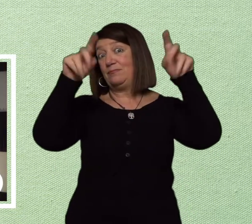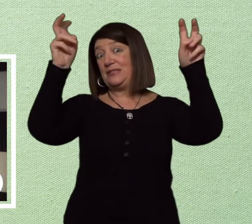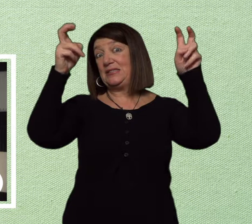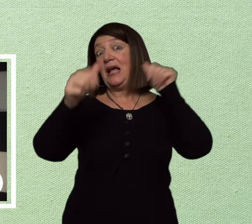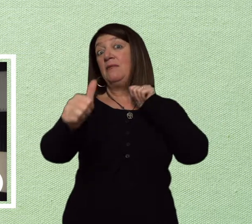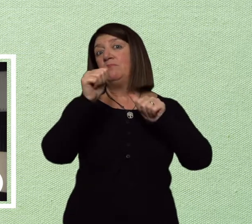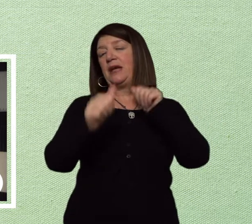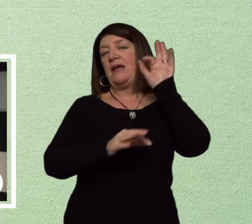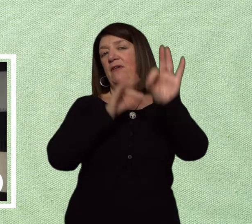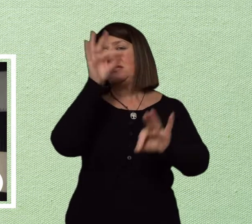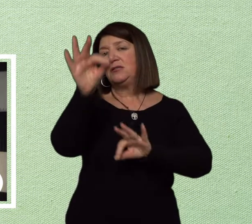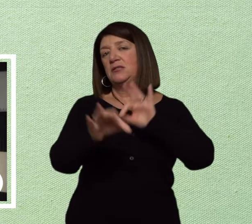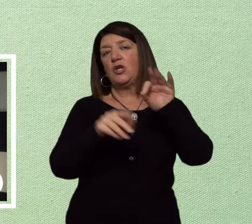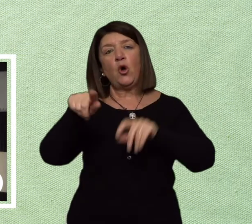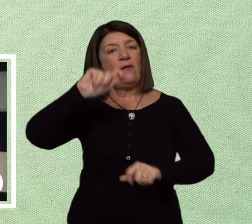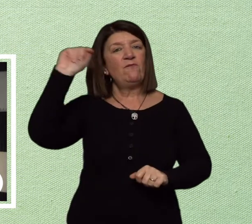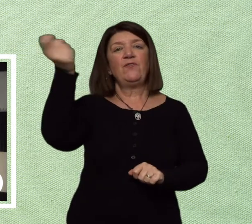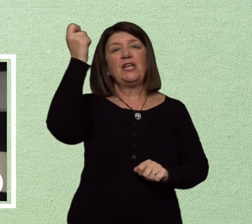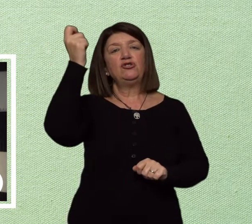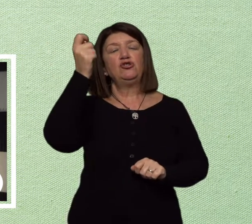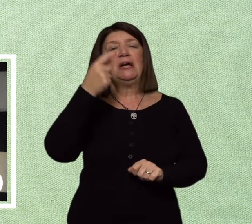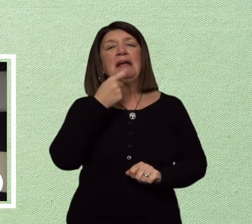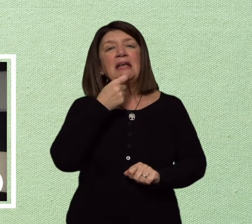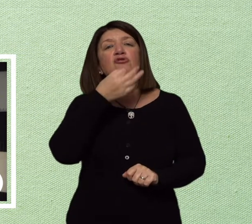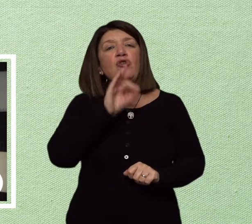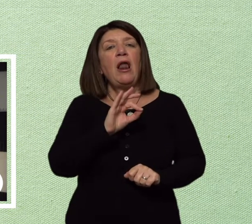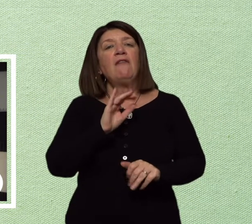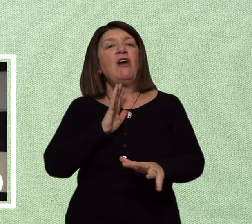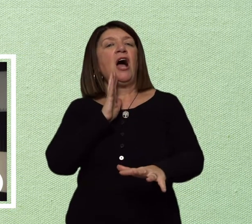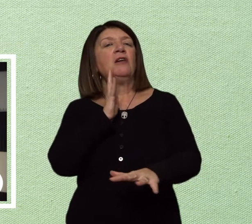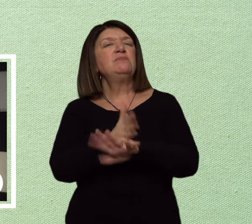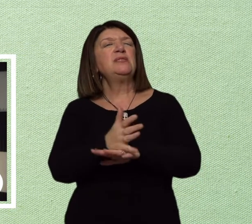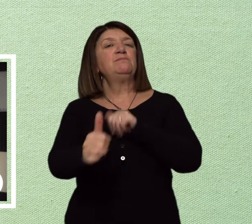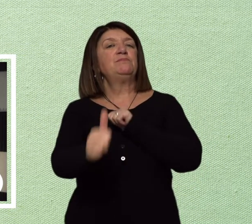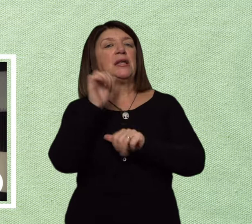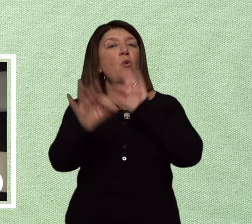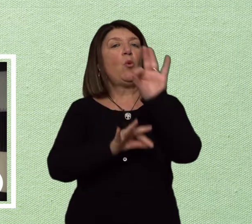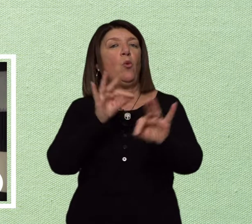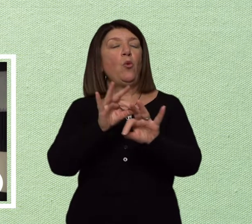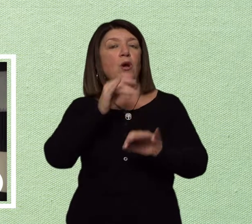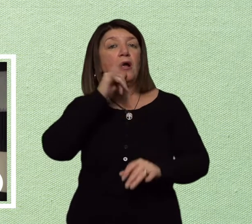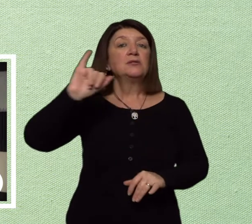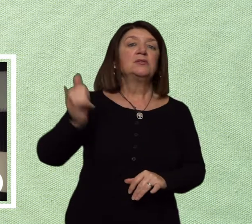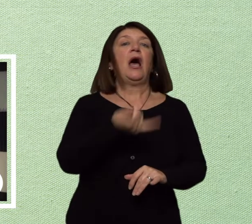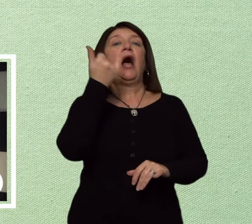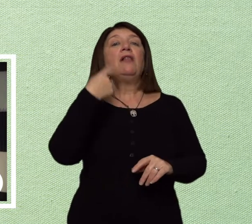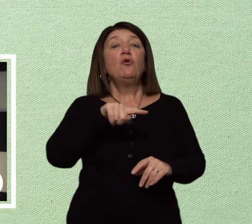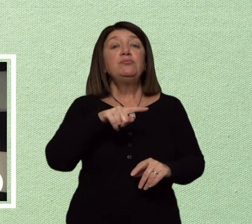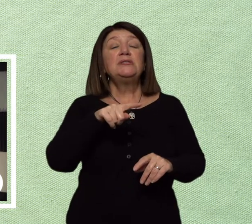vincente, i consultori familiari nascono proprio come luogo della prevenzione e mi fa piacere